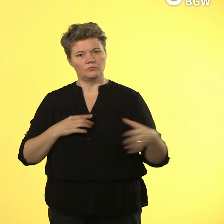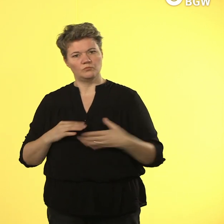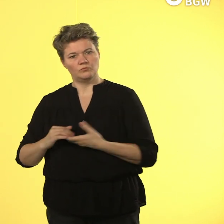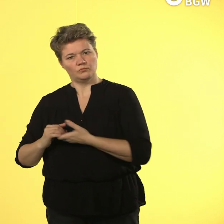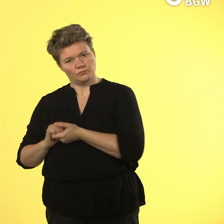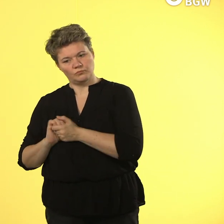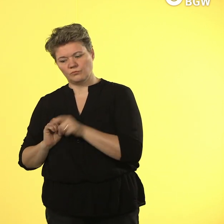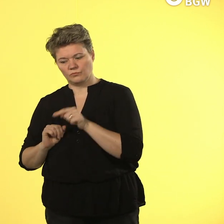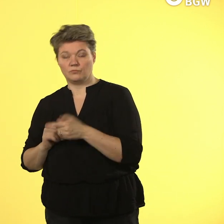wo ich mich widerspiegeln kann.